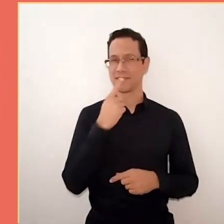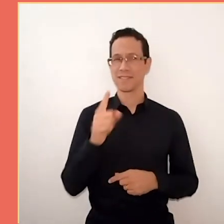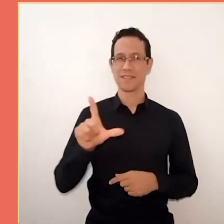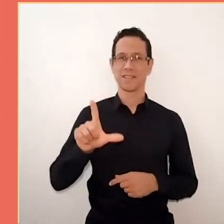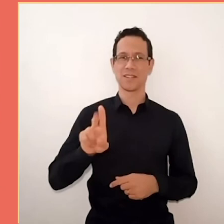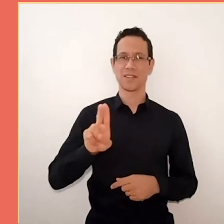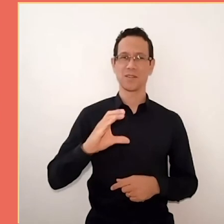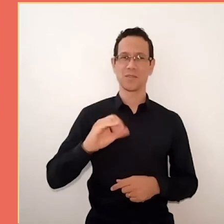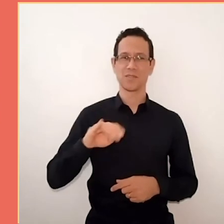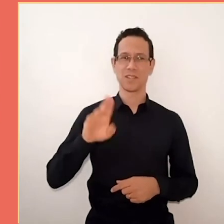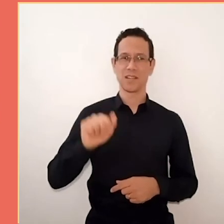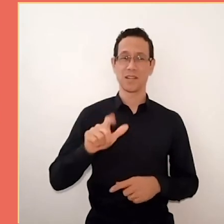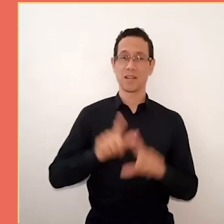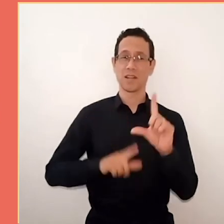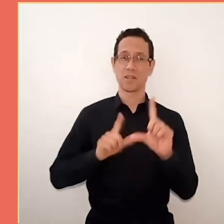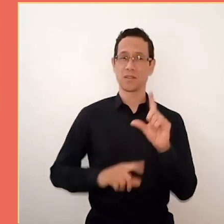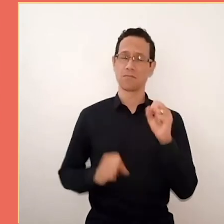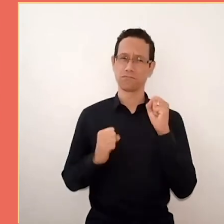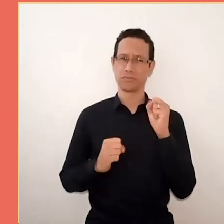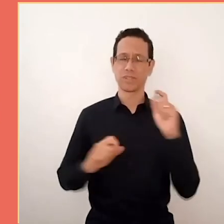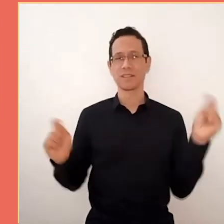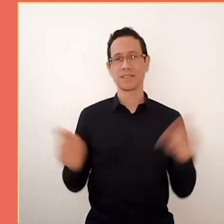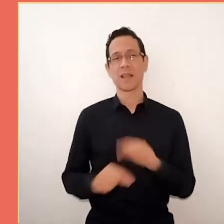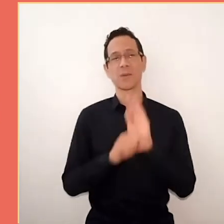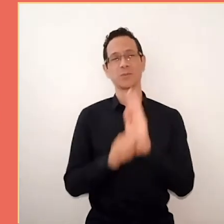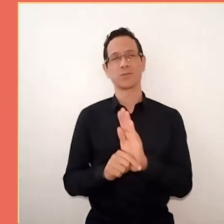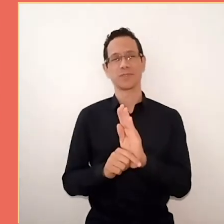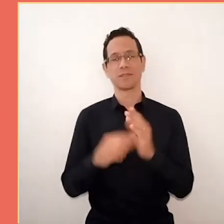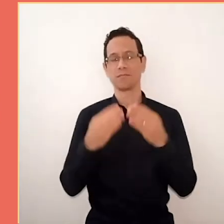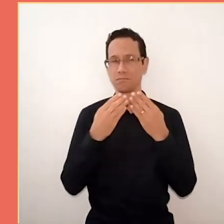da literatura como potência para abrir janelas em nós.